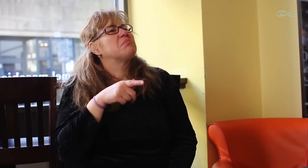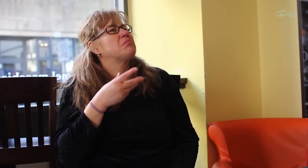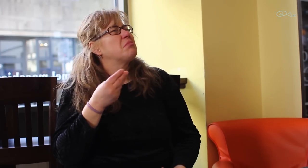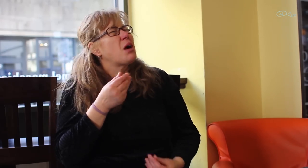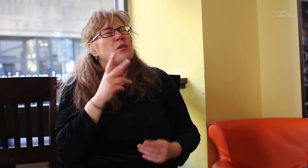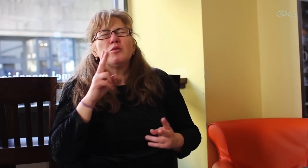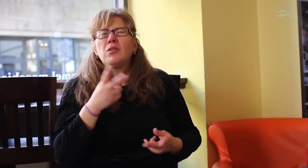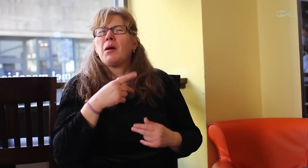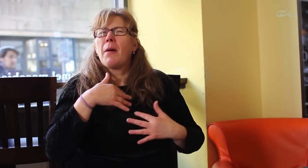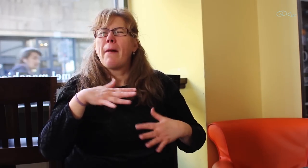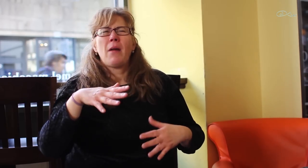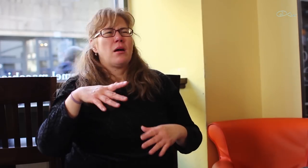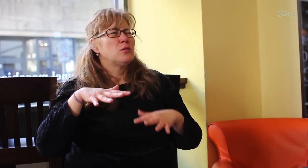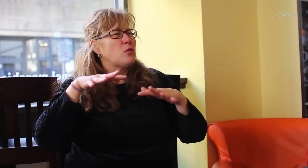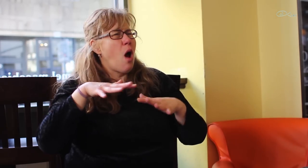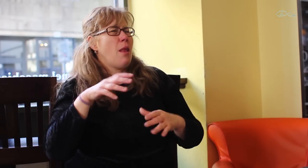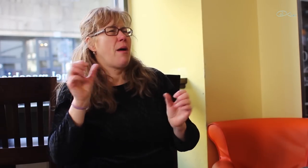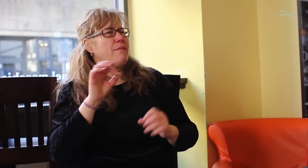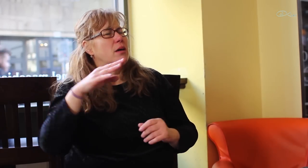Ich merkte immer mehr, dass etwas nicht stimmte. Ich stolperte oft oder stieß mir den Kopf.